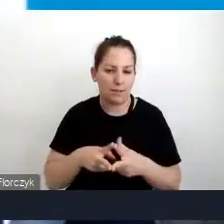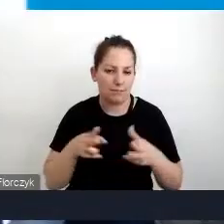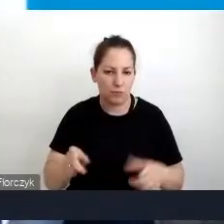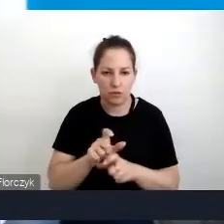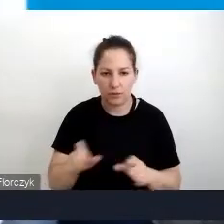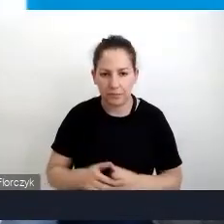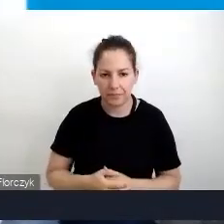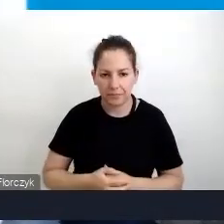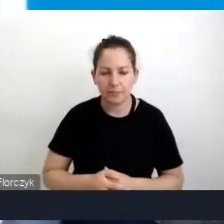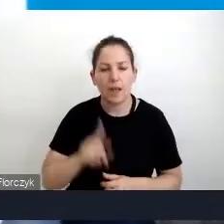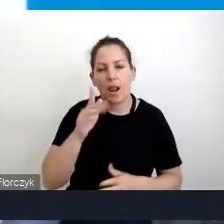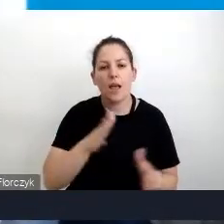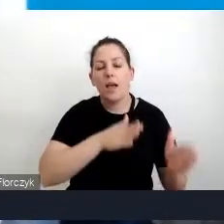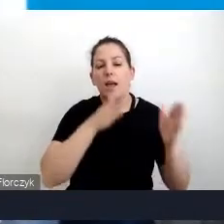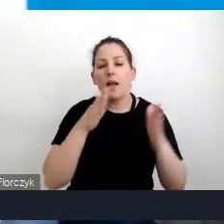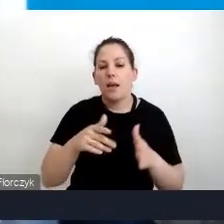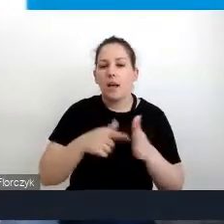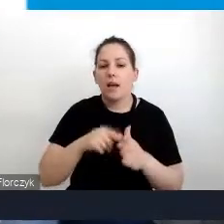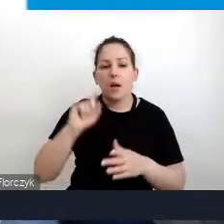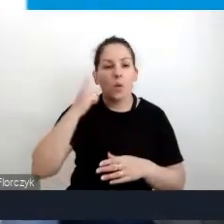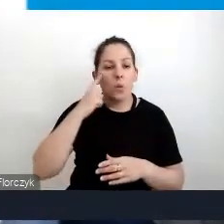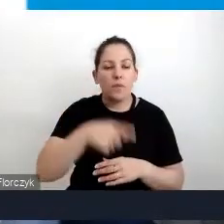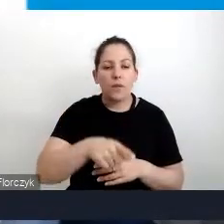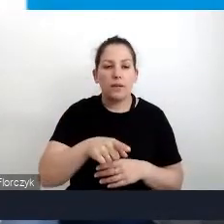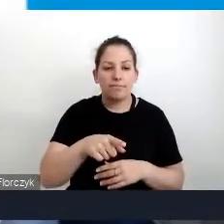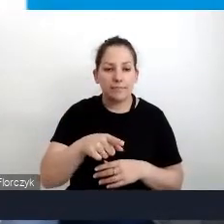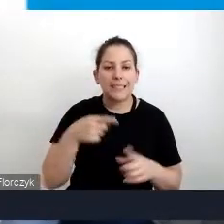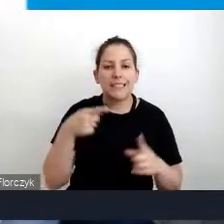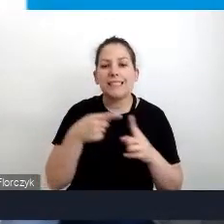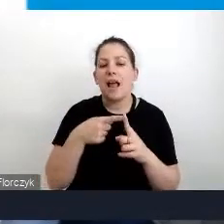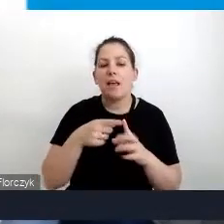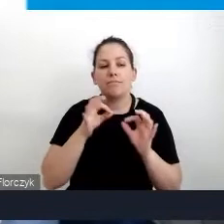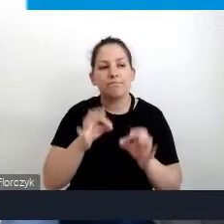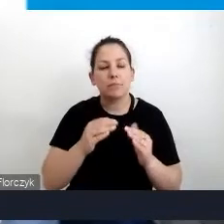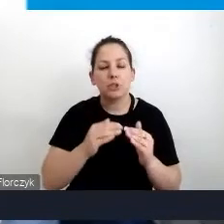Ale przechodząc przede wszystkim do Celów Zrównoważonego Rozwoju,